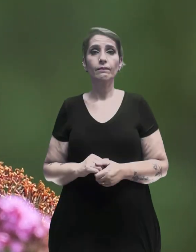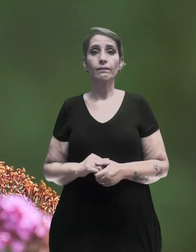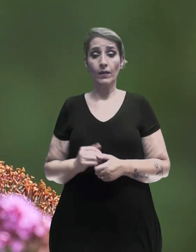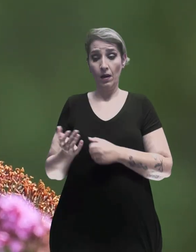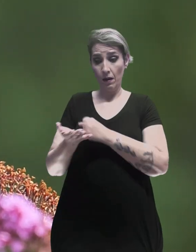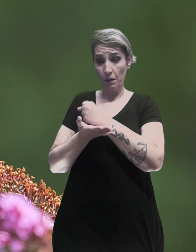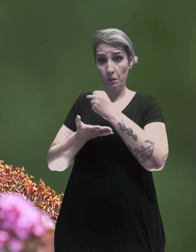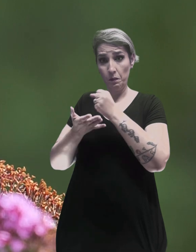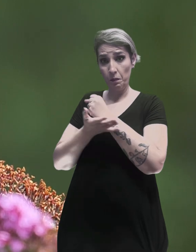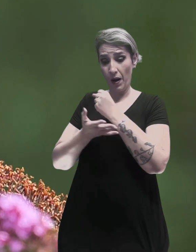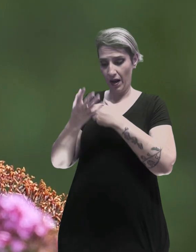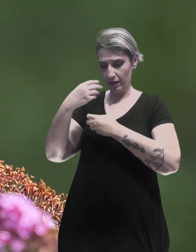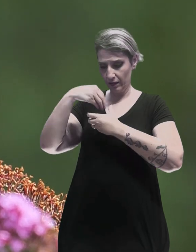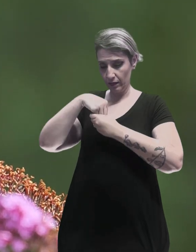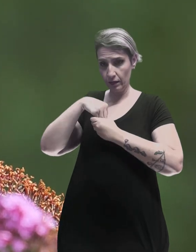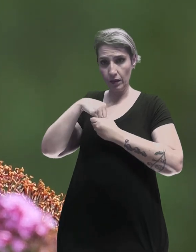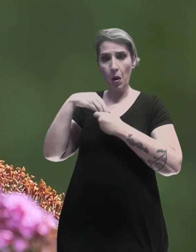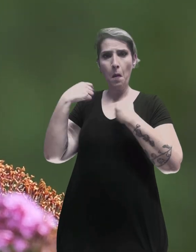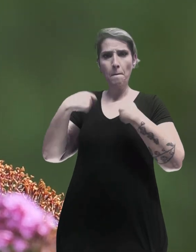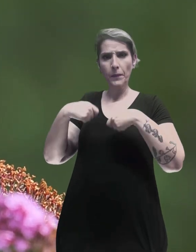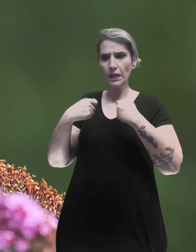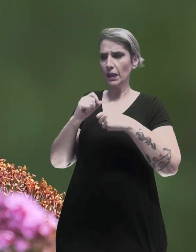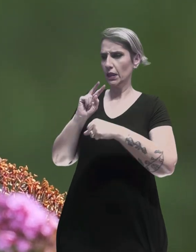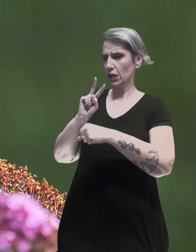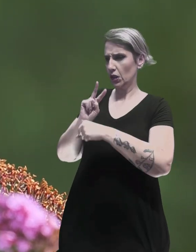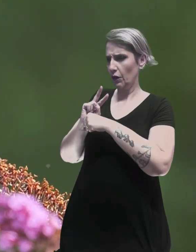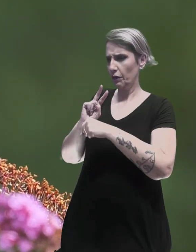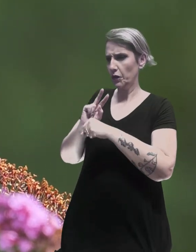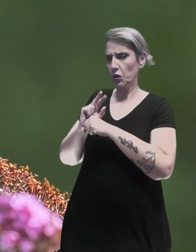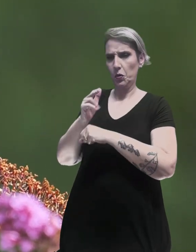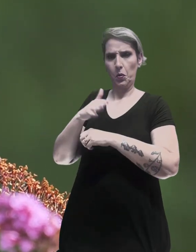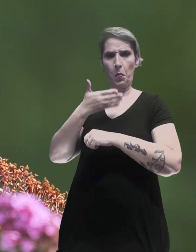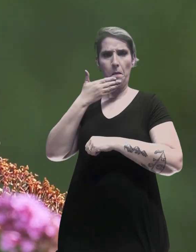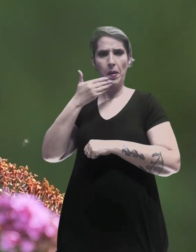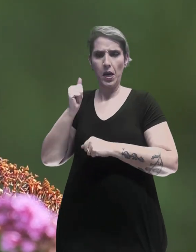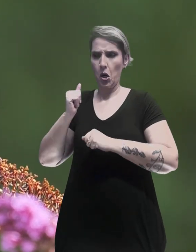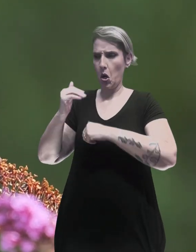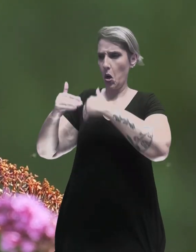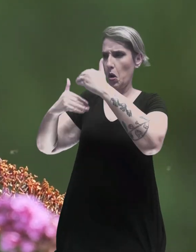A natureza essencial. Não precisa ser defendida, melhorada ou alcançada.